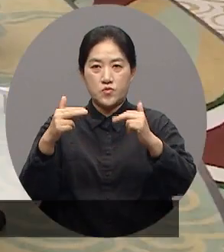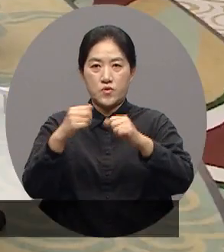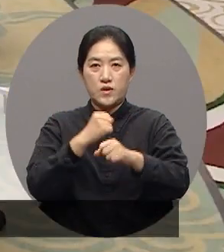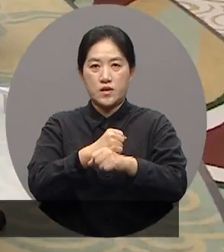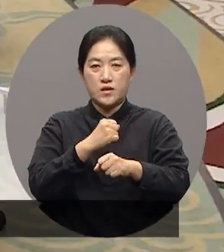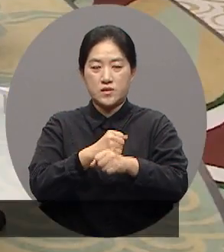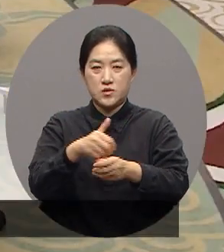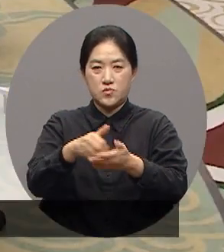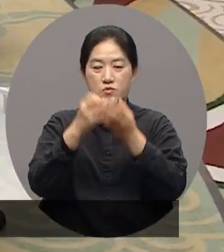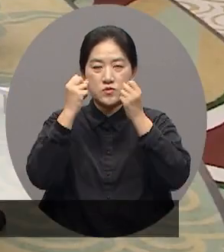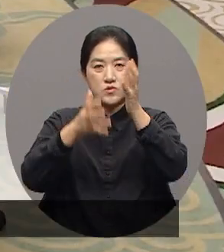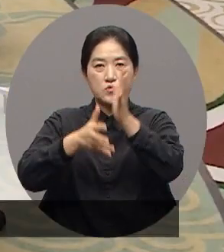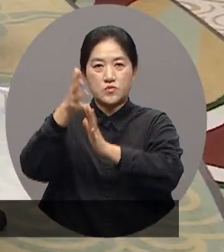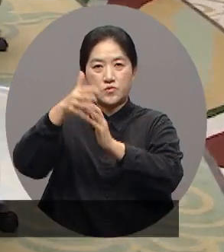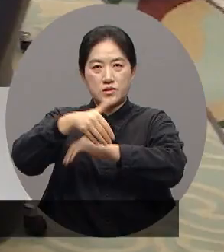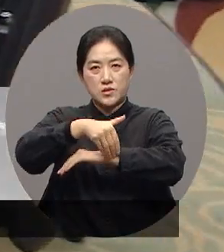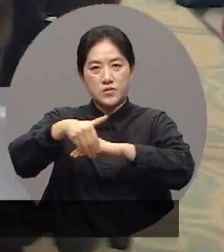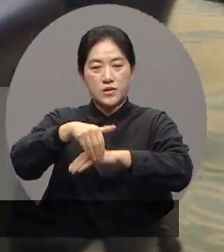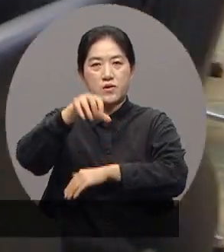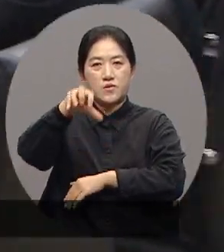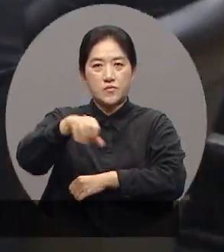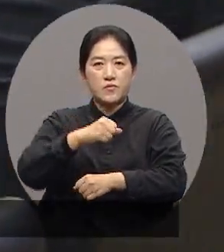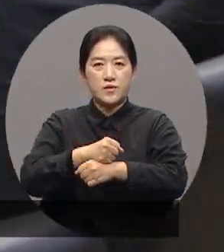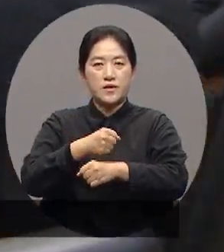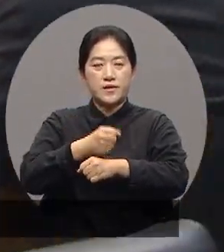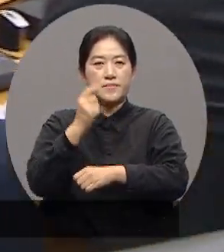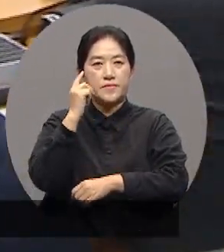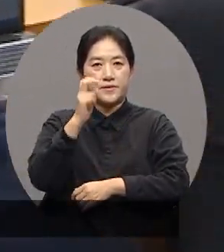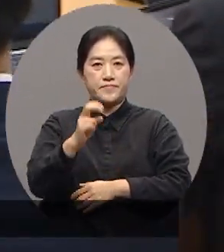주택 문제를 주제로 한 두 번째 토론에는 노후 신도시 재개발이 예정된 지역에서 열립니다.